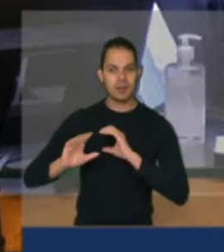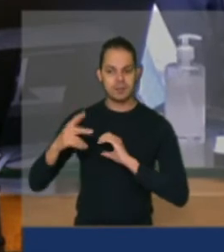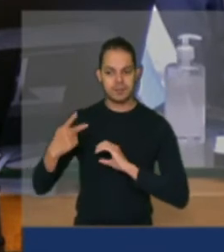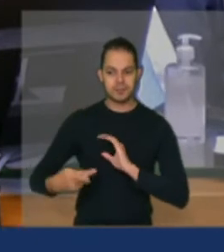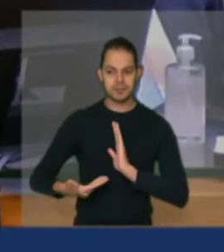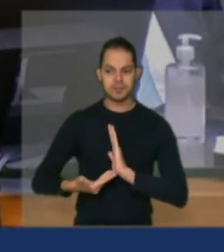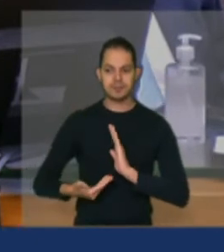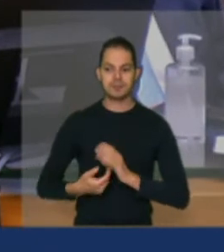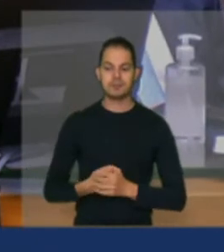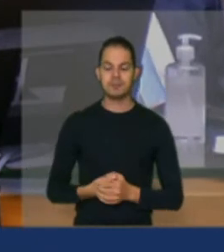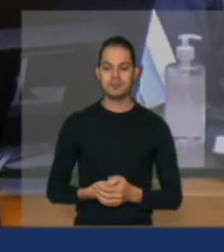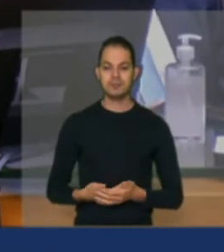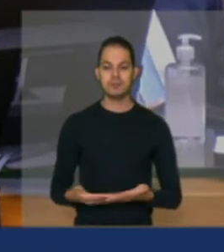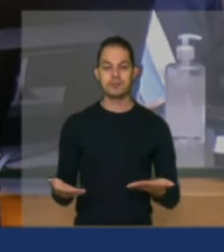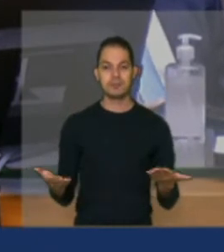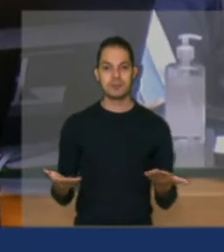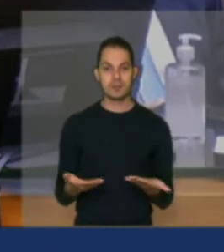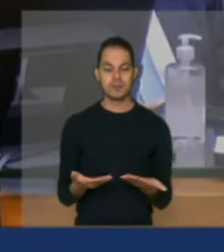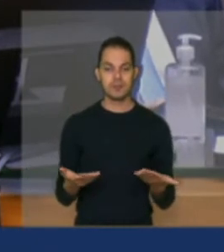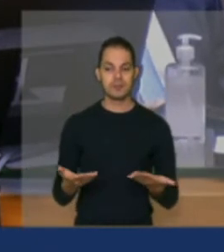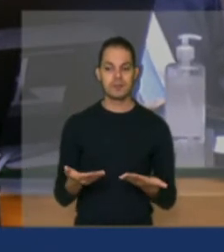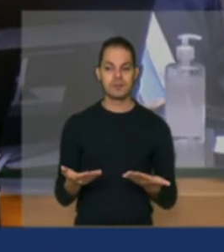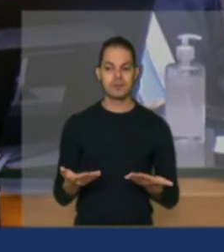NÓS VAMOS AGORA AO RIO GRANDE DO SUL COM O DEPUTADO MARCELO